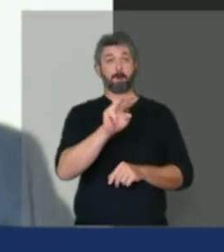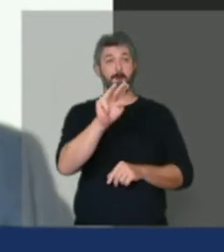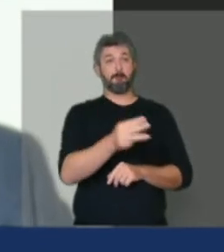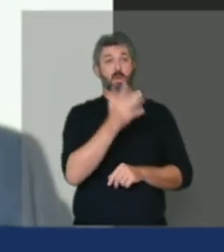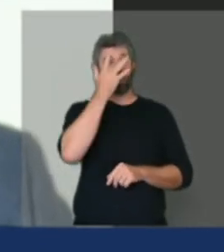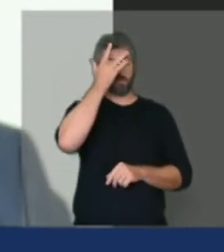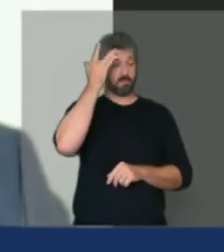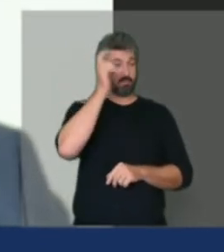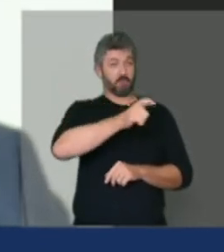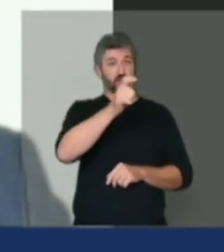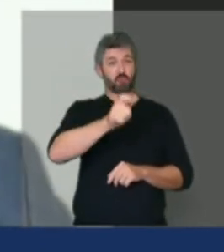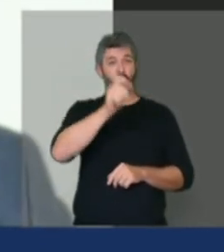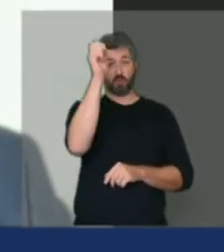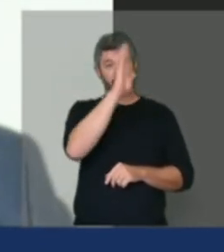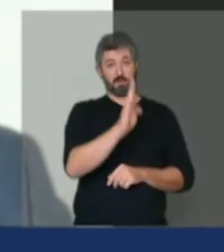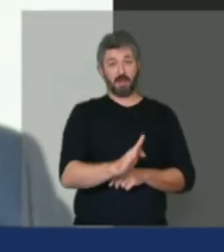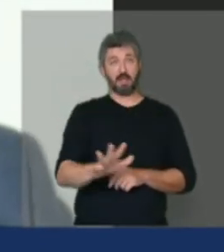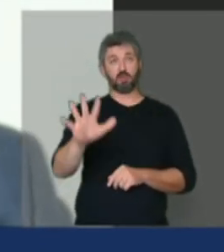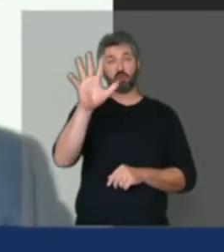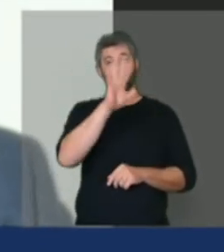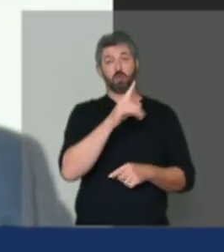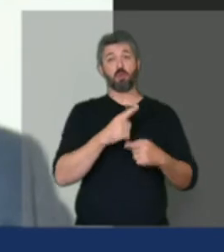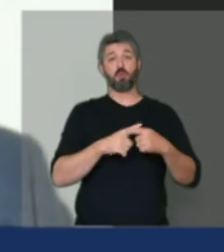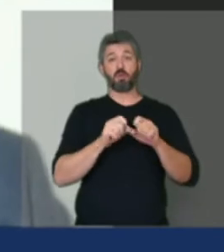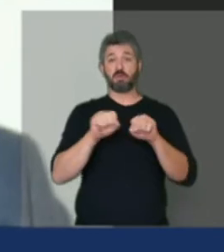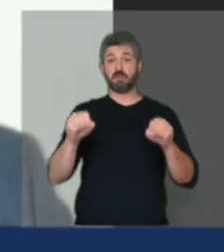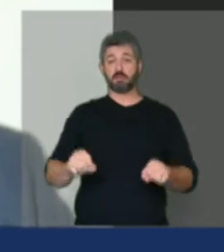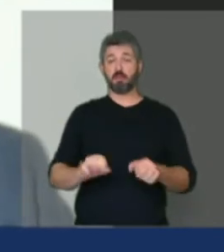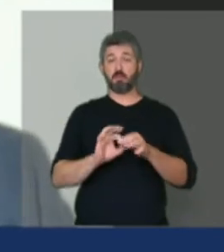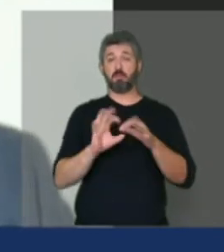SISTEMA, EM ALGUM MOMENTO PODE PERMITIR ISSO. NÃO ESTOU DIZENDO QUE HOUVE OU DE QUE VAI ACONTECER. MAS O SISTEMA